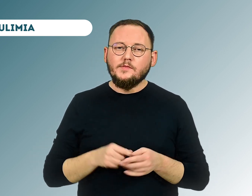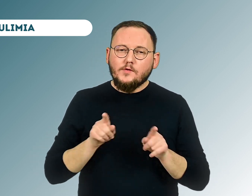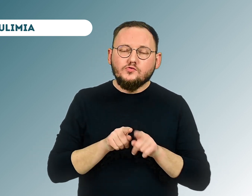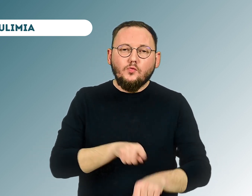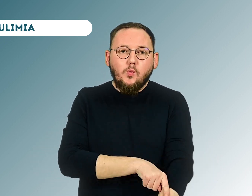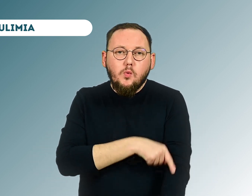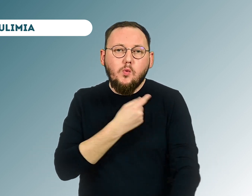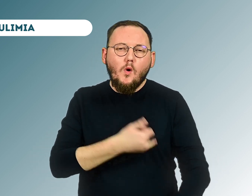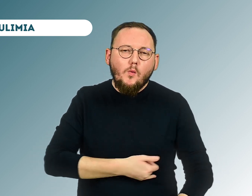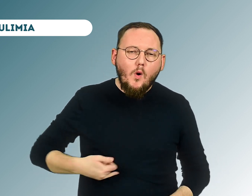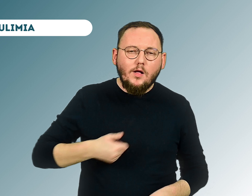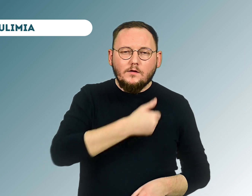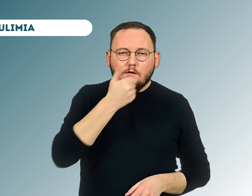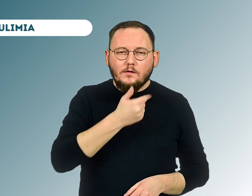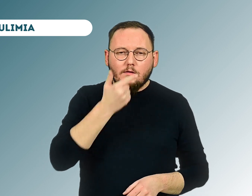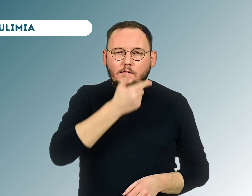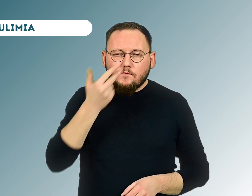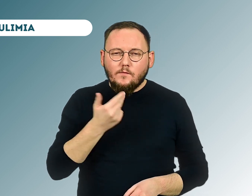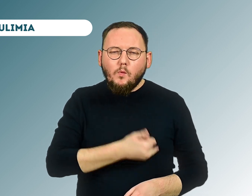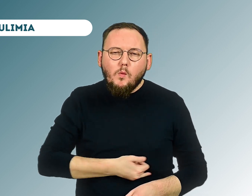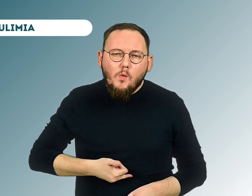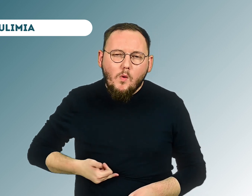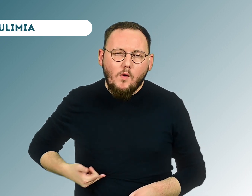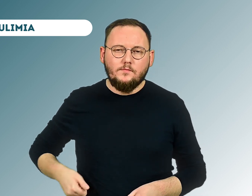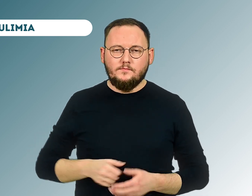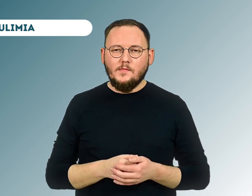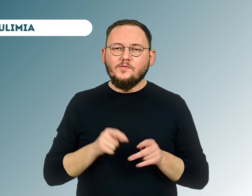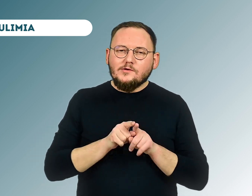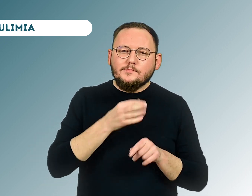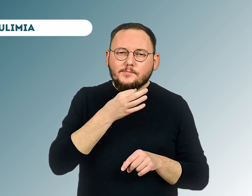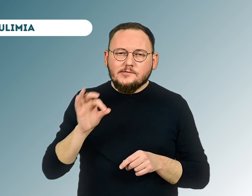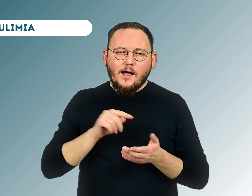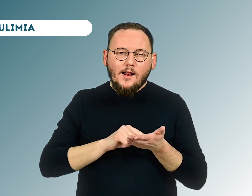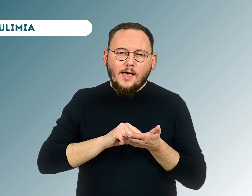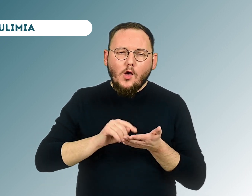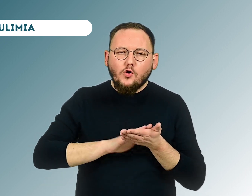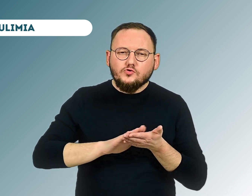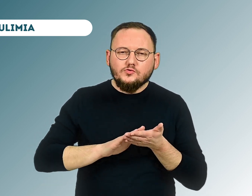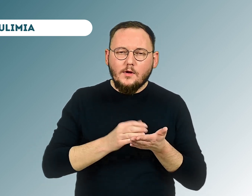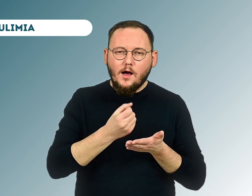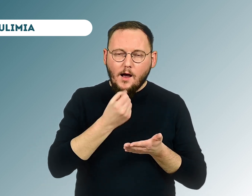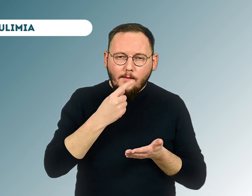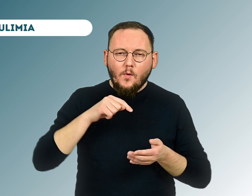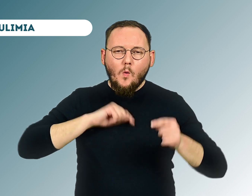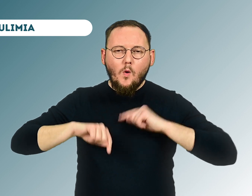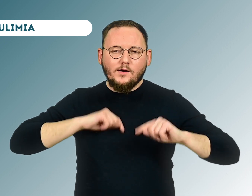praktykowanie kilkudniowych głodówek, stosowanie środków przeczyszczających,